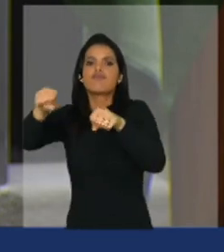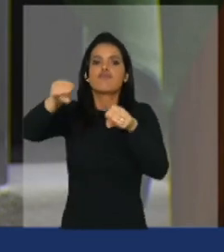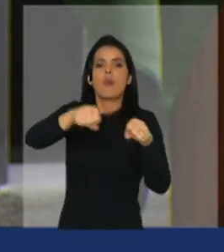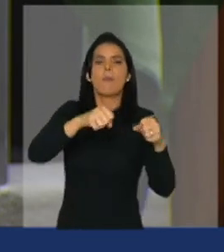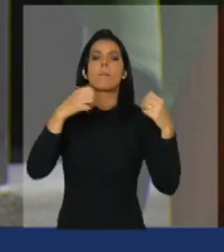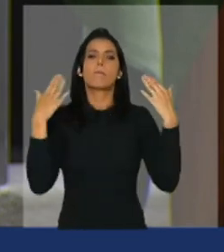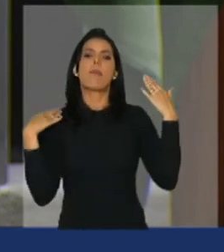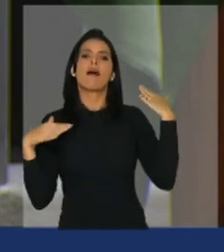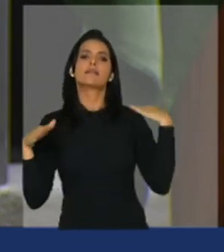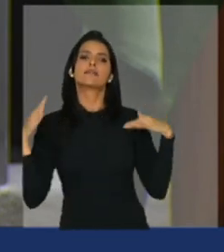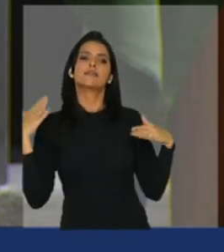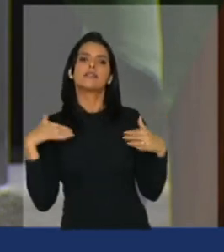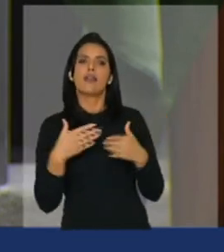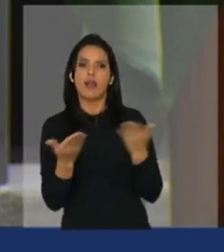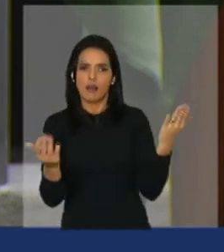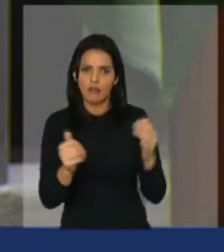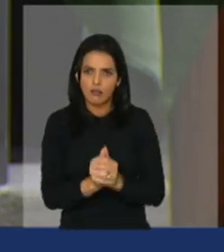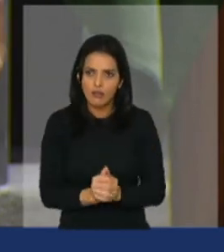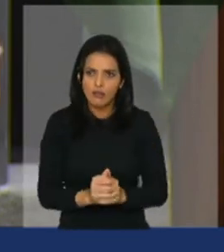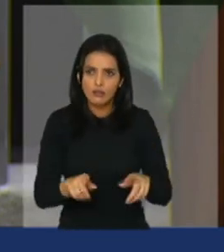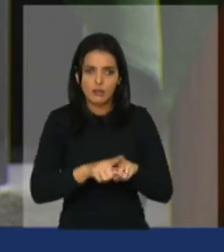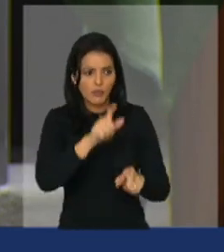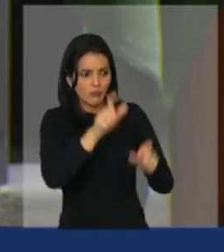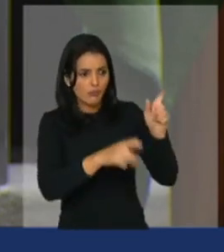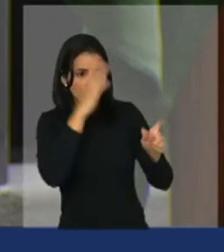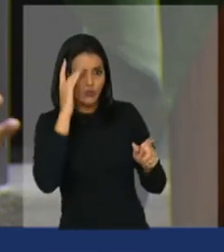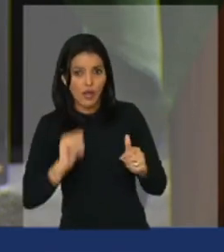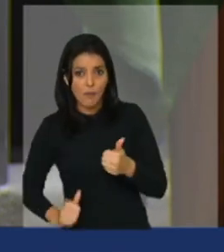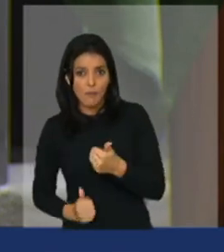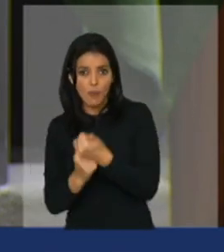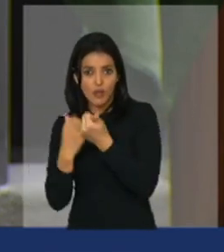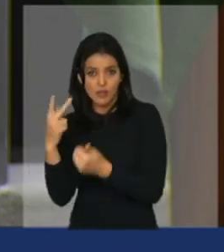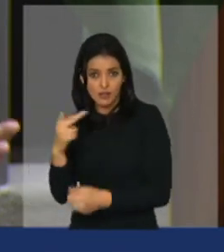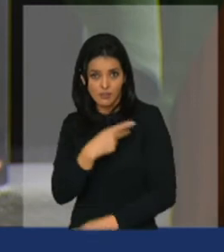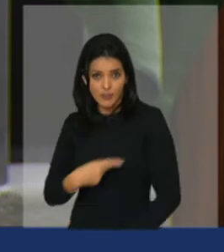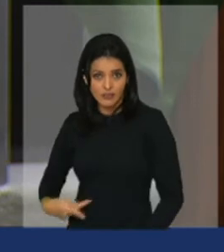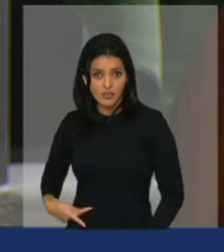QUE NÓS VOTEMOS A FAVOR DE VOTO IMPRESSO. ISSO É ABSURDO, O PRESIDENTE DA